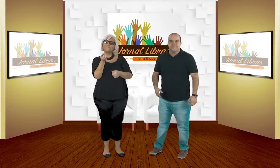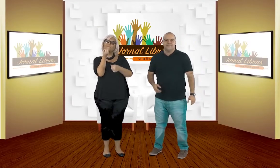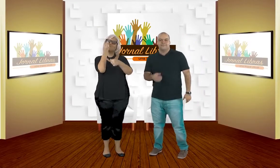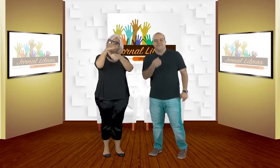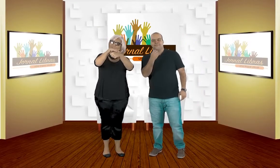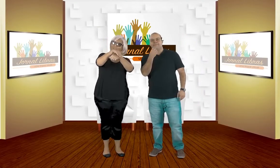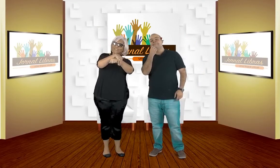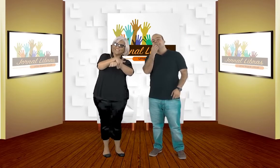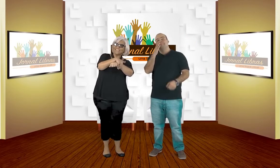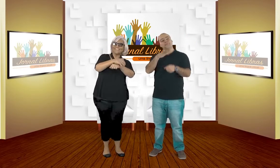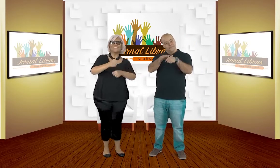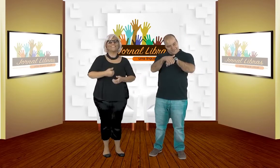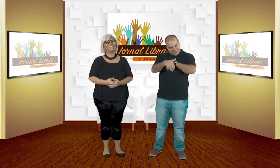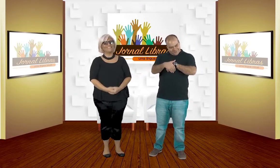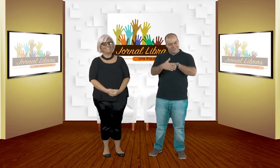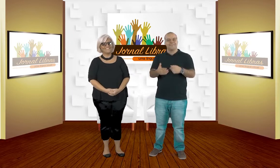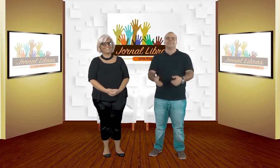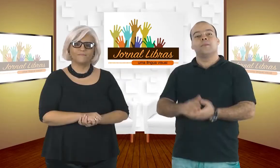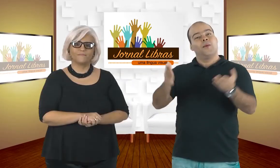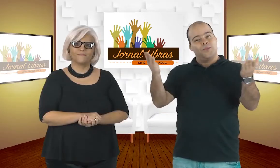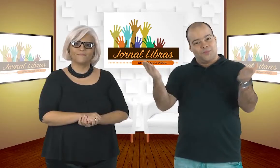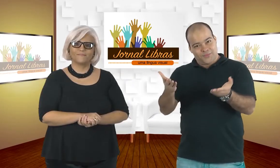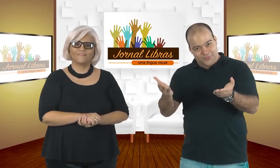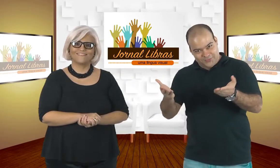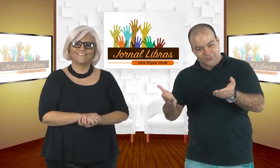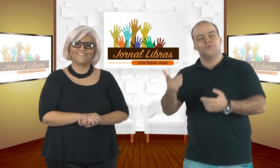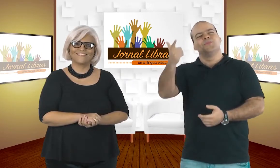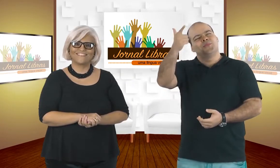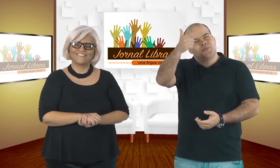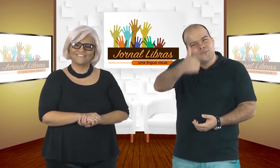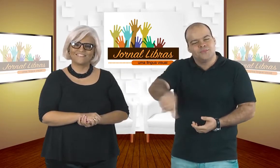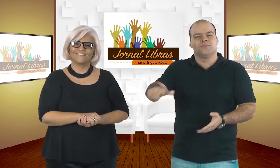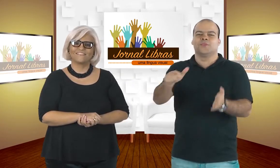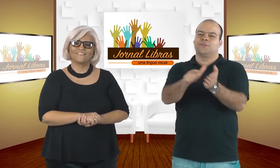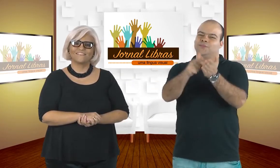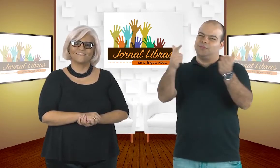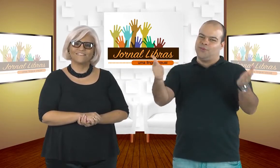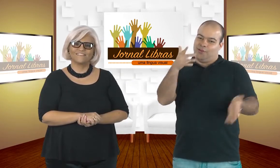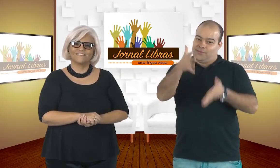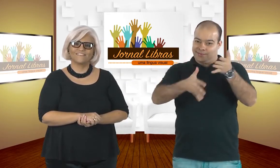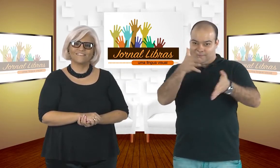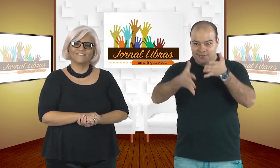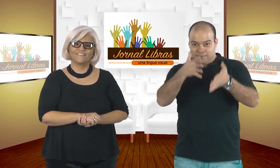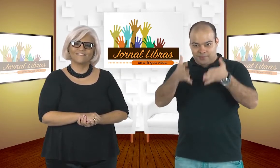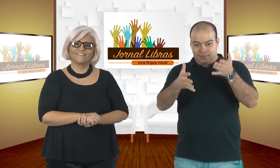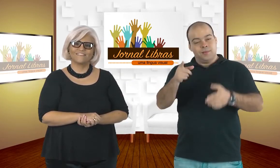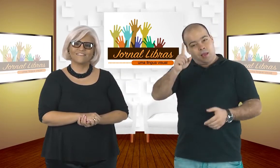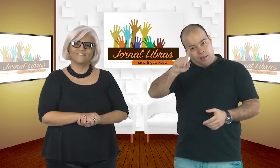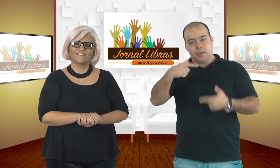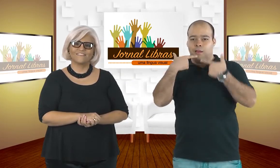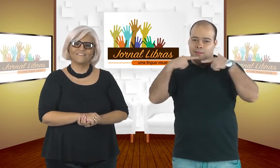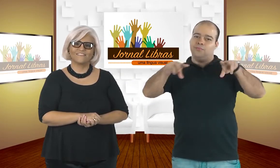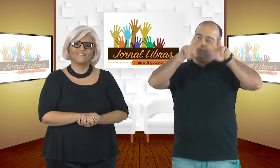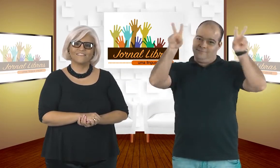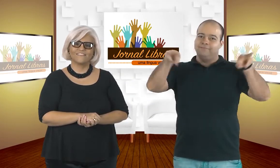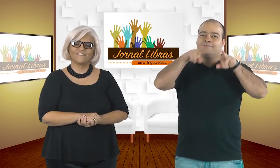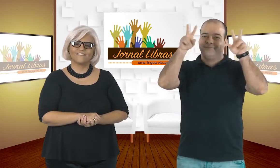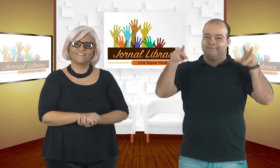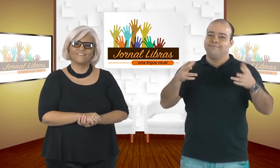Boa noite. Hoje nós vamos começar a falar sobre o Jornal Libras: Uma Língua Visual.